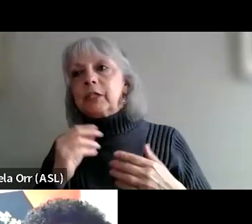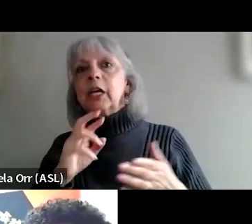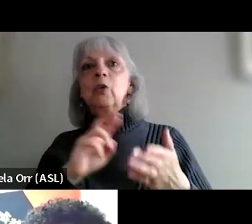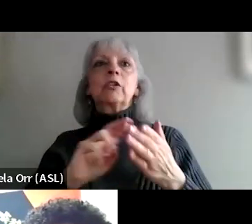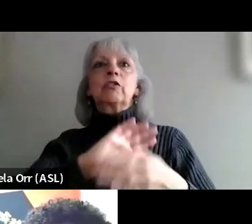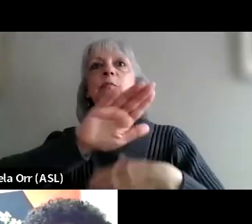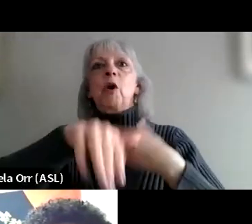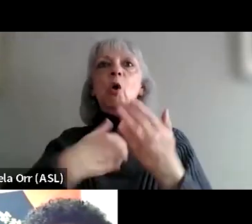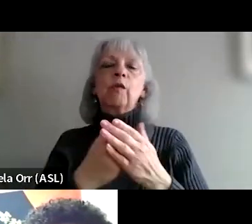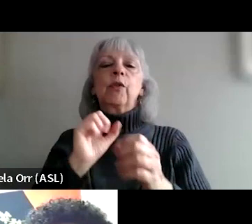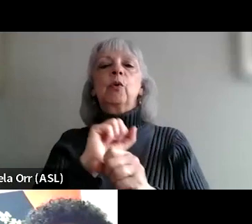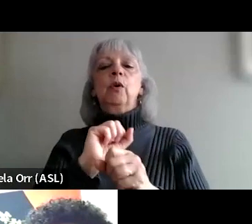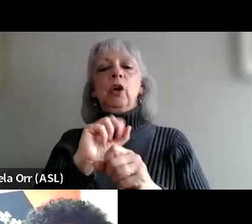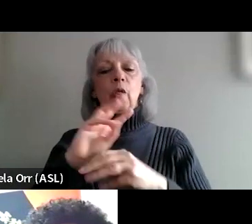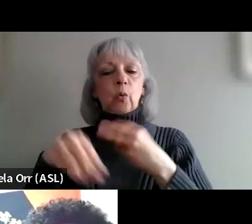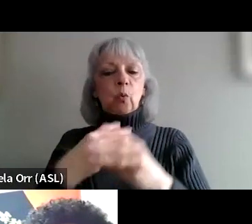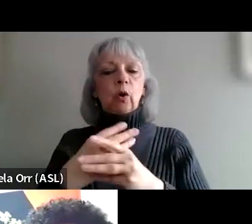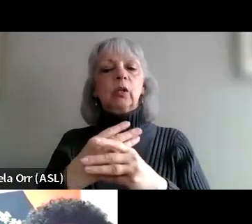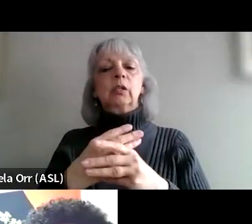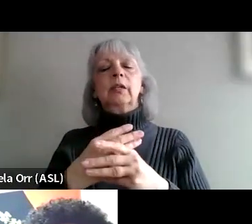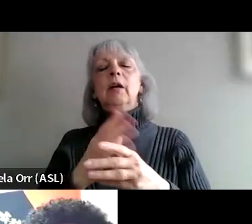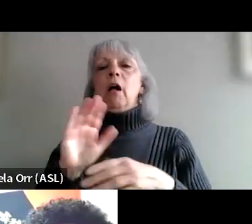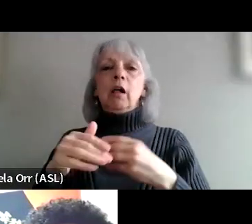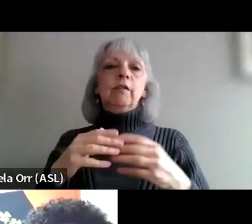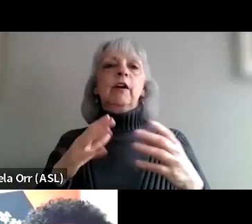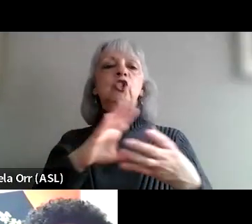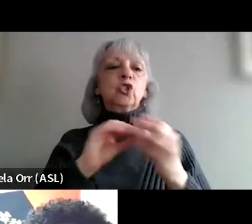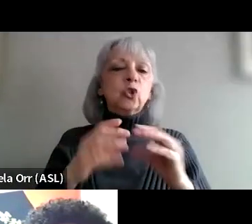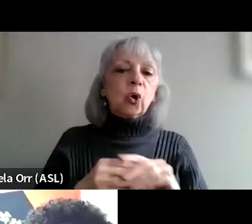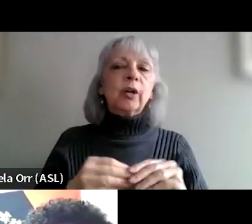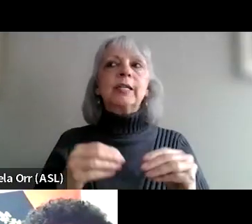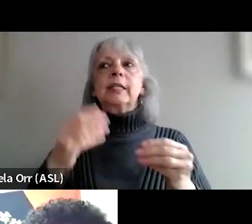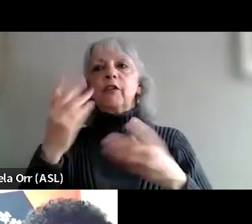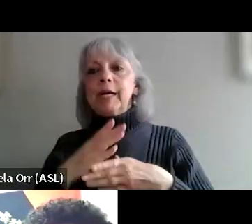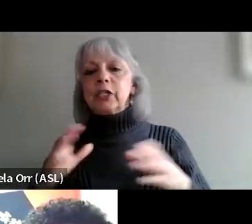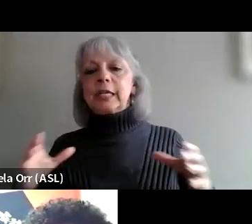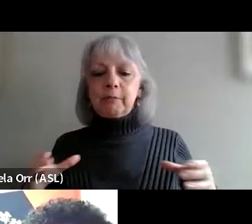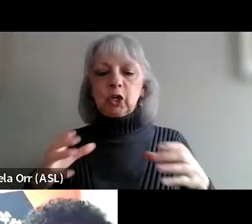quienes juntamos datos, nuestras mentes, nuestras historias y anécdotas y todos opinamos de forma similar